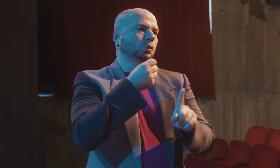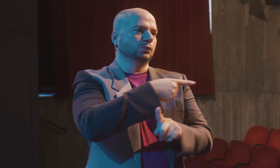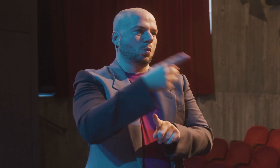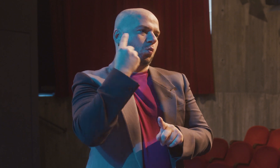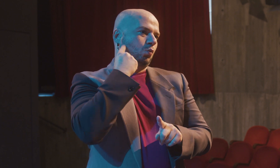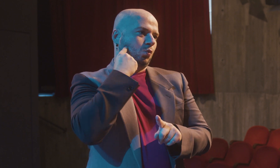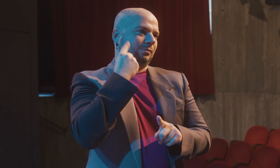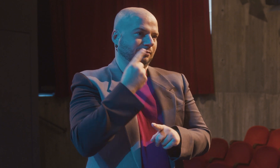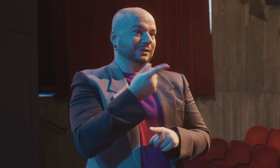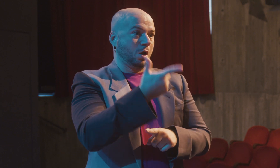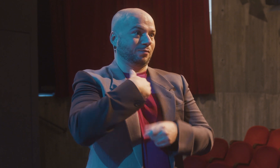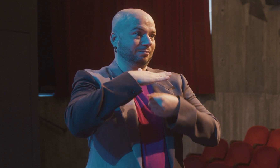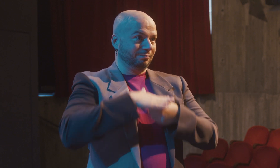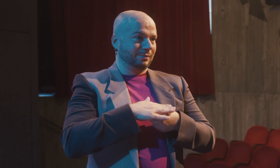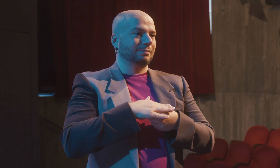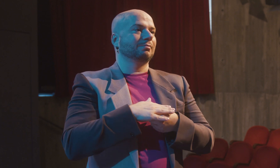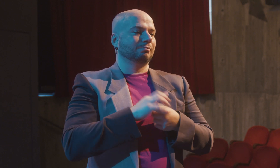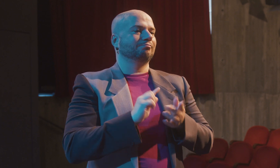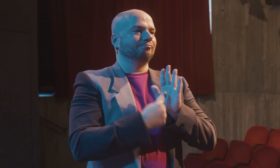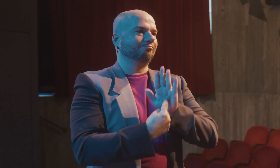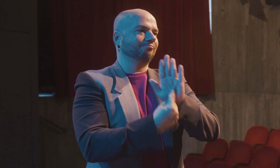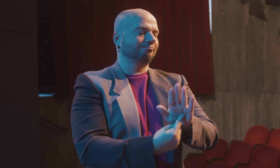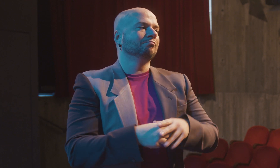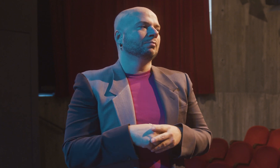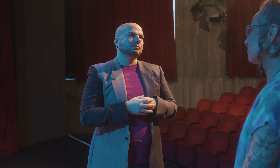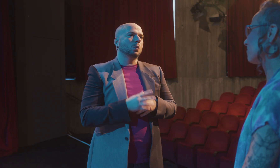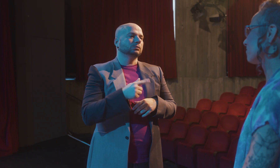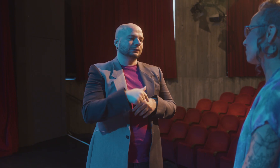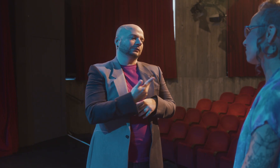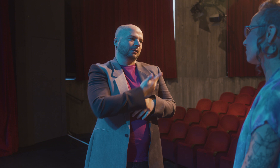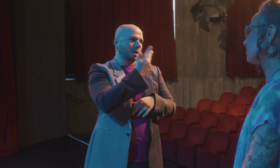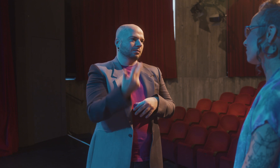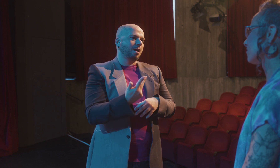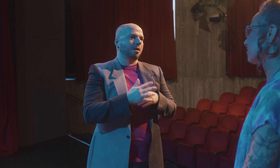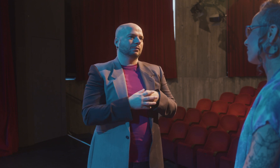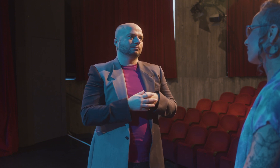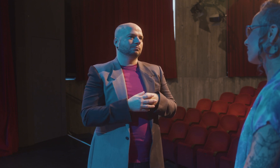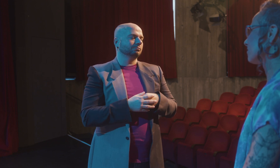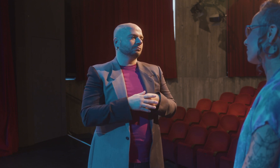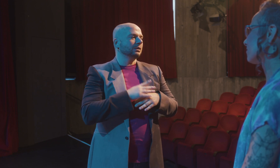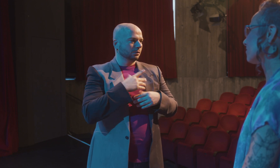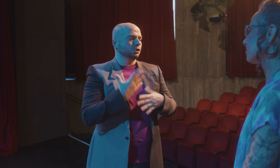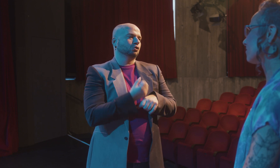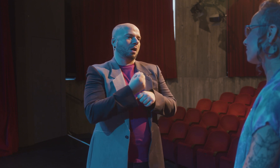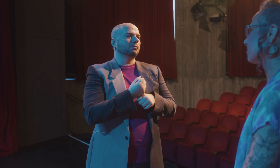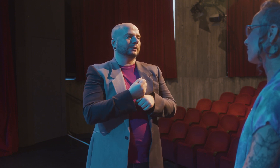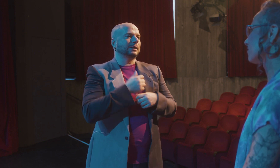und damit auch einen Anstoß zu geben. Letztlich spiegle ich ihnen die Ausgrenzung, die ich durch sie erlebe. Das mache ich jetzt seit drei Jahren.